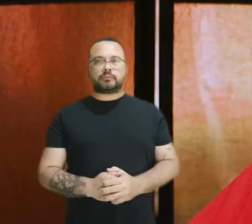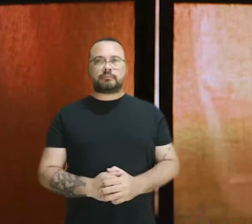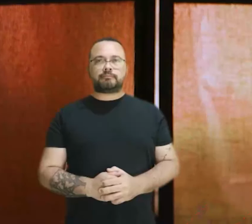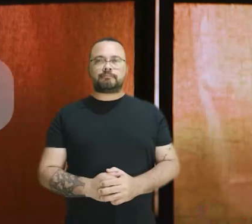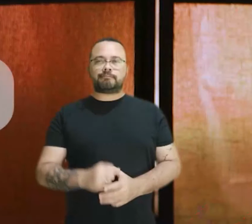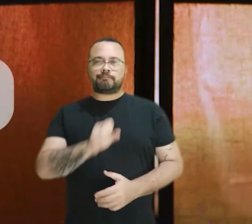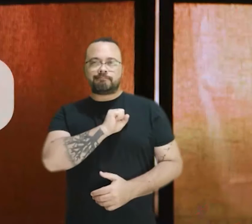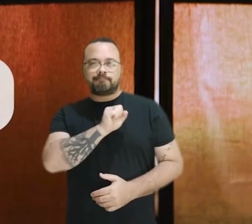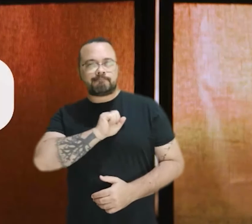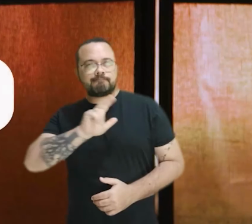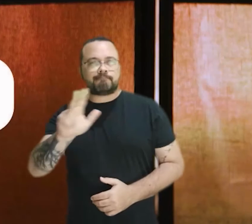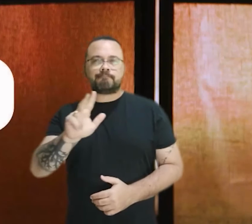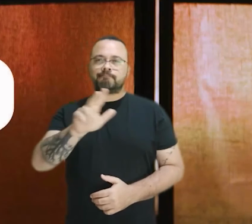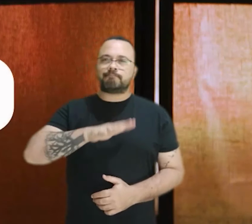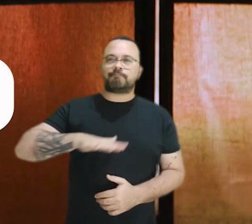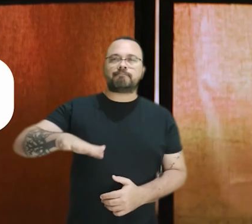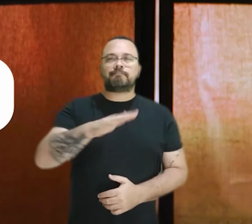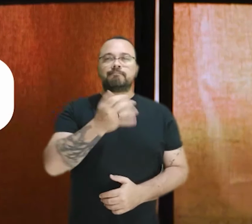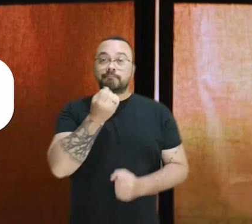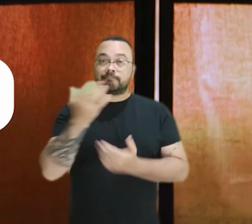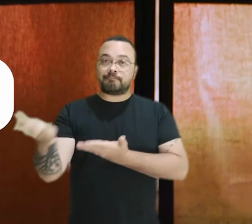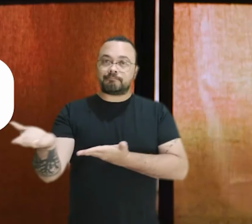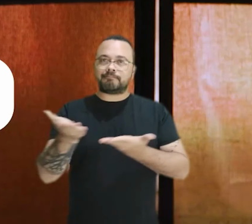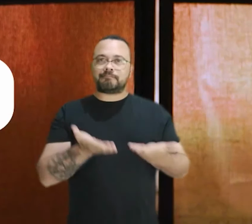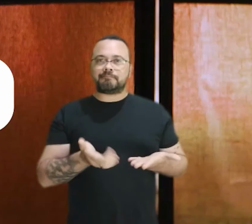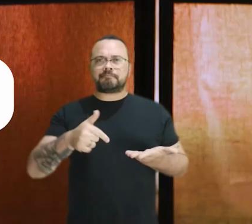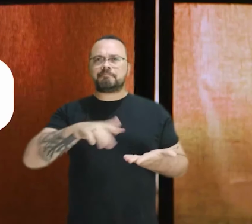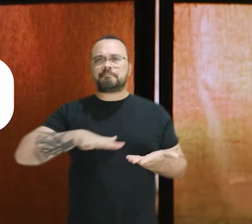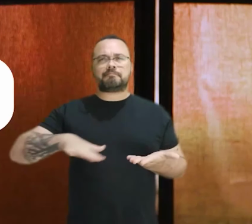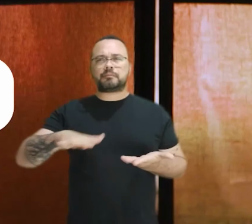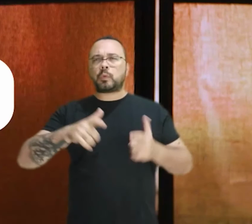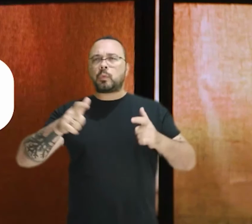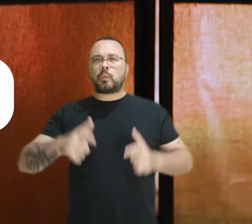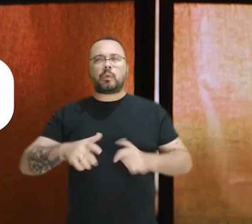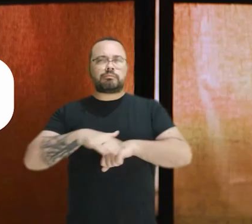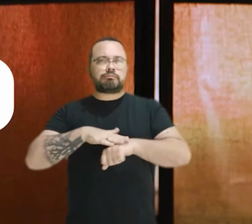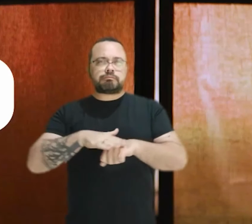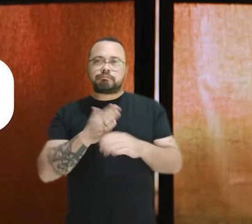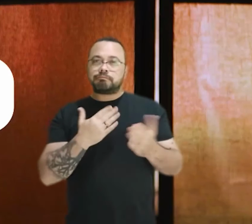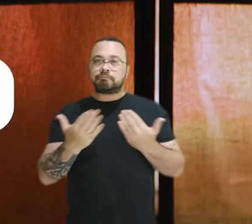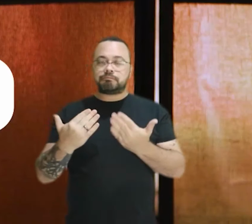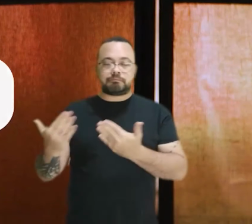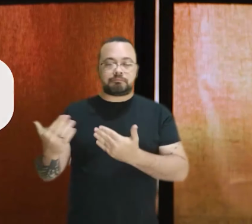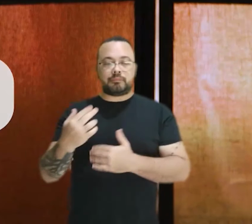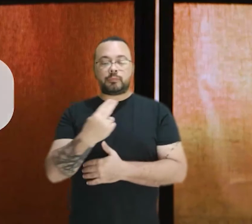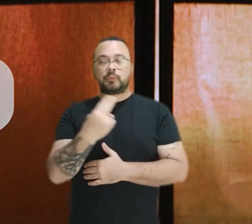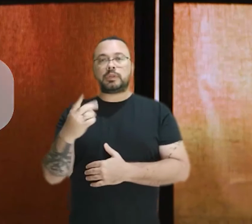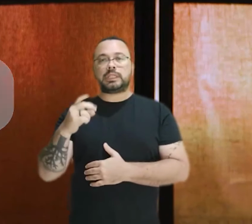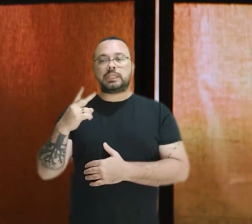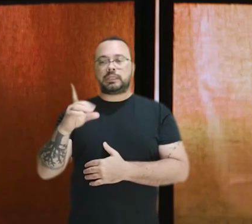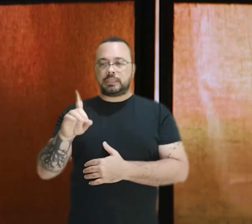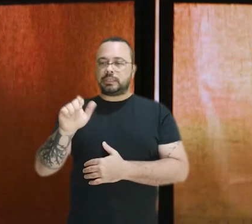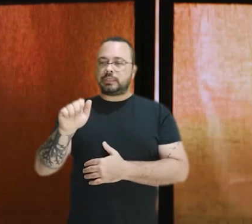Salve, salve, família, sejam muito bem-vindos à nossa "Arena da Palavra", eu sou Dani Nega e tô aqui pra bater um papo